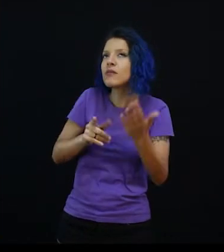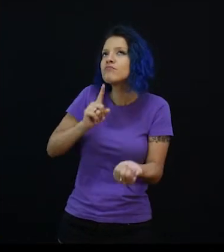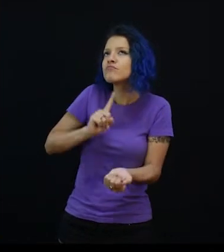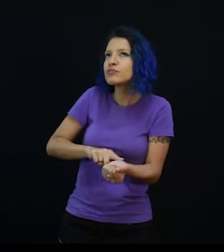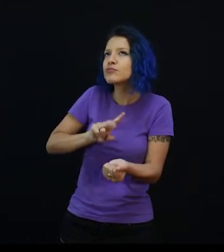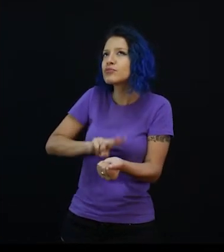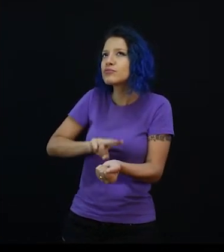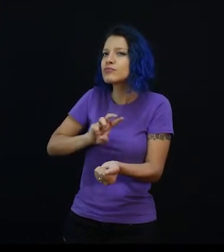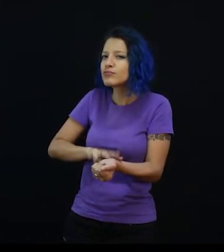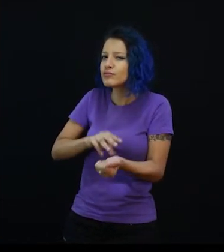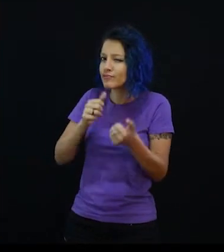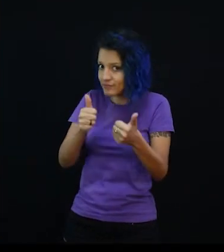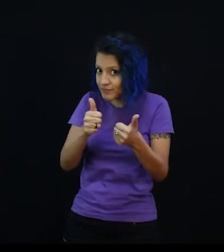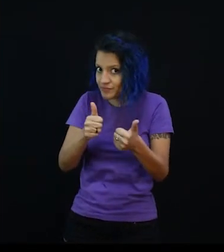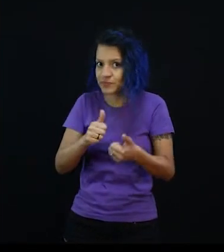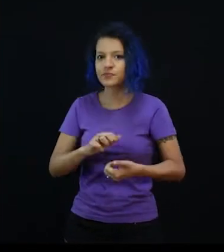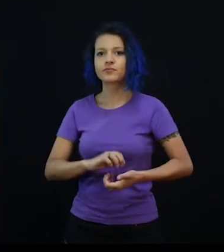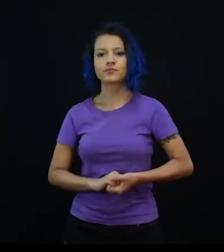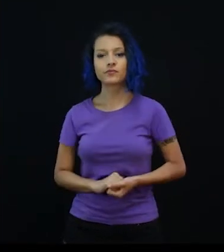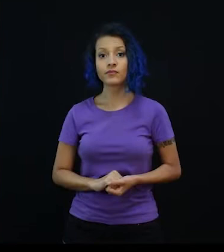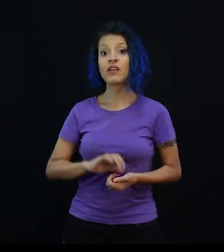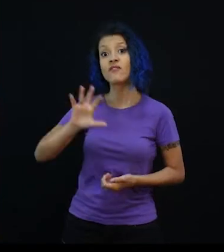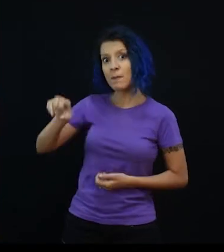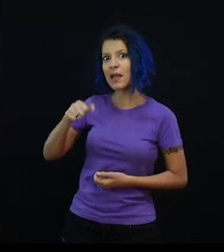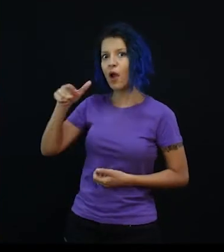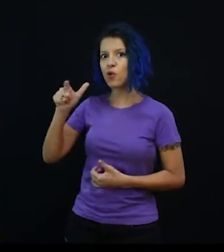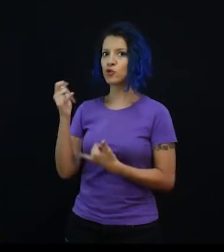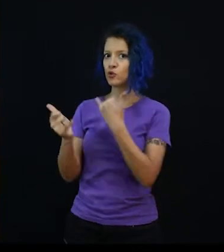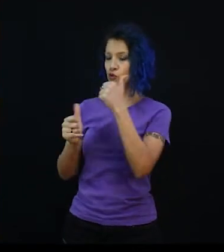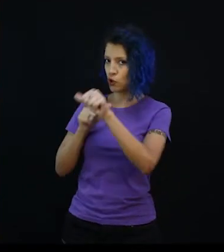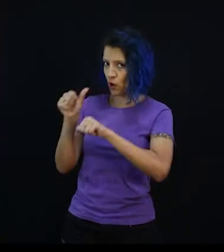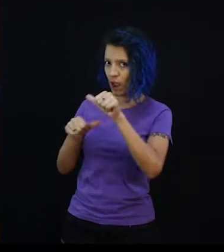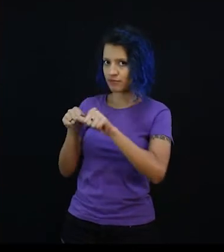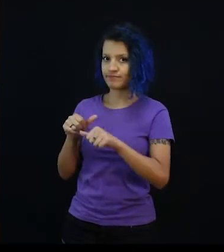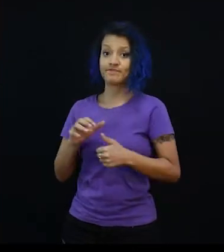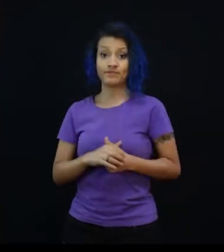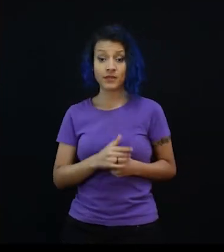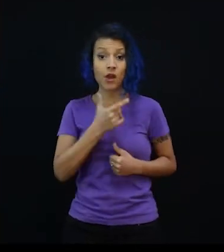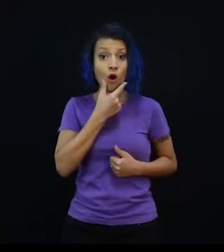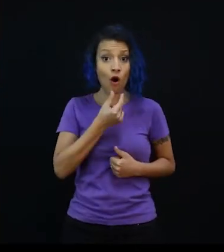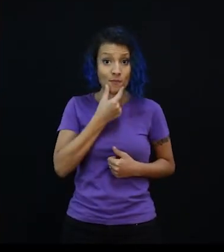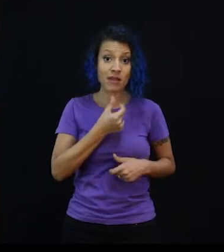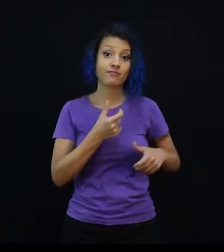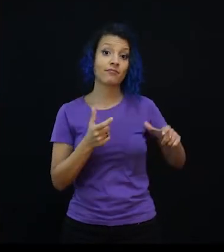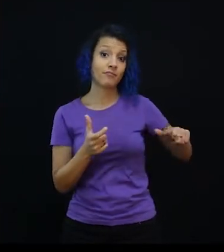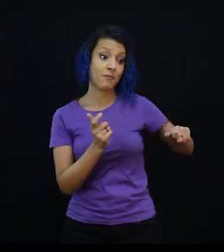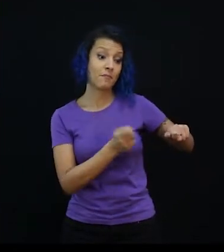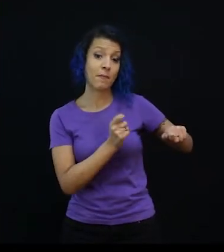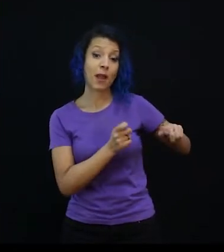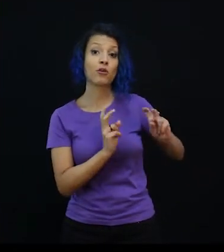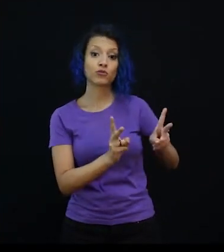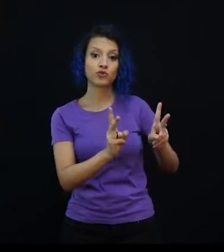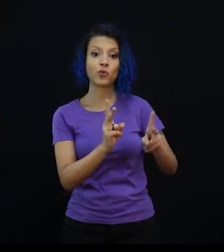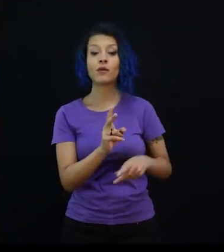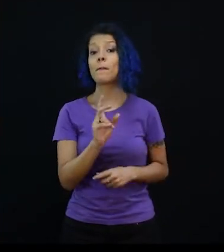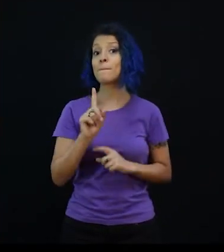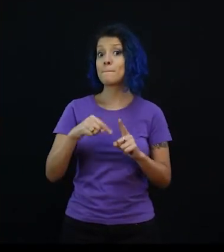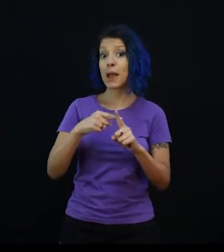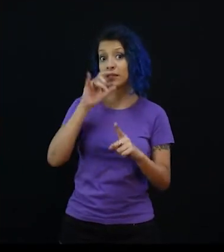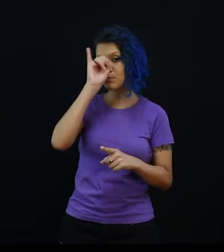Outro instrumento? Pega outro lá, pode pegar. Eu vou continuar com o meu instrumento e um porco. E agora com a nossa frigideira